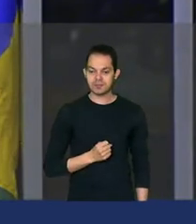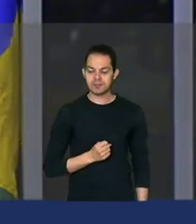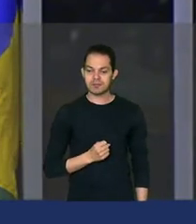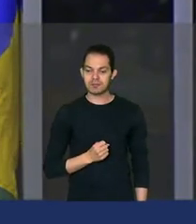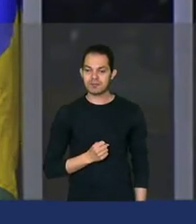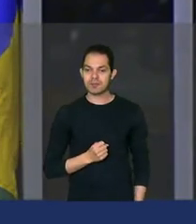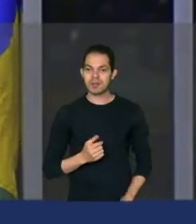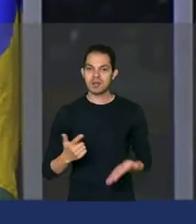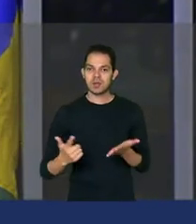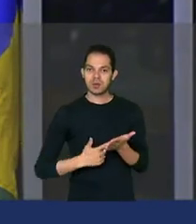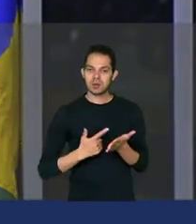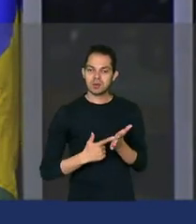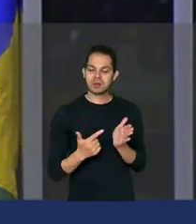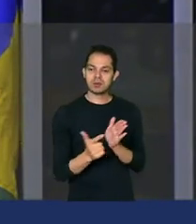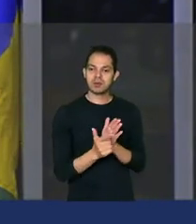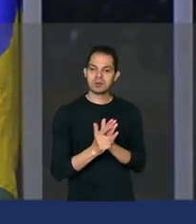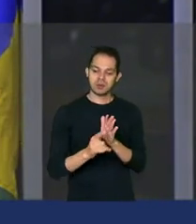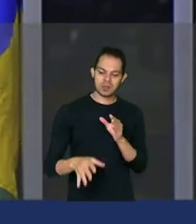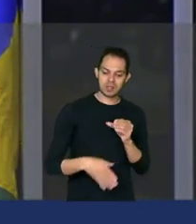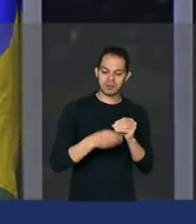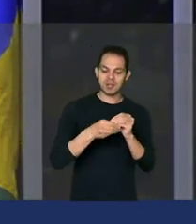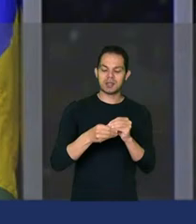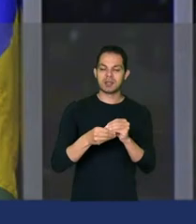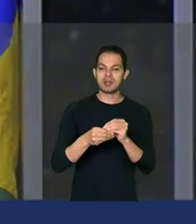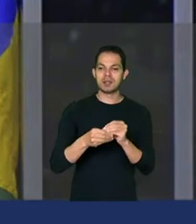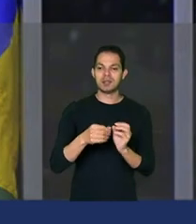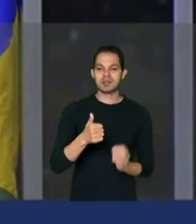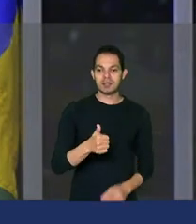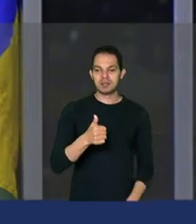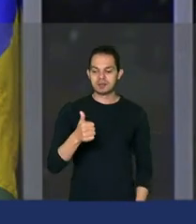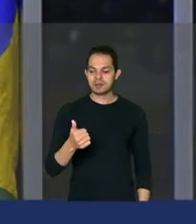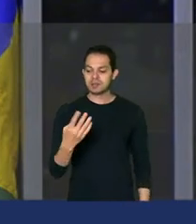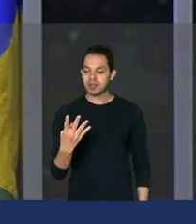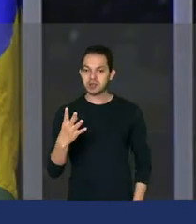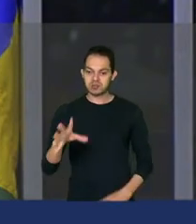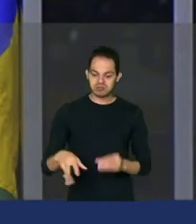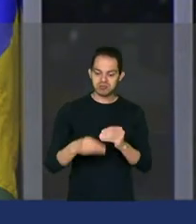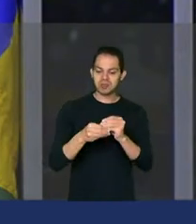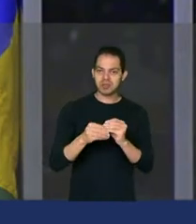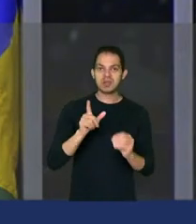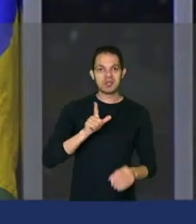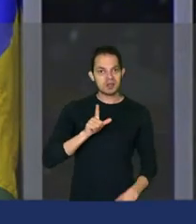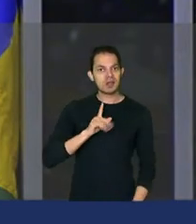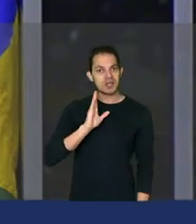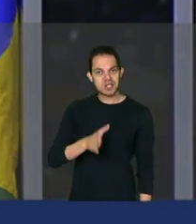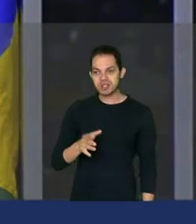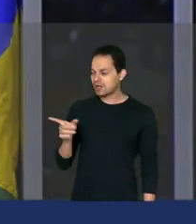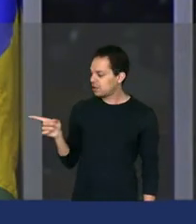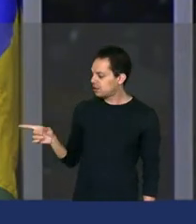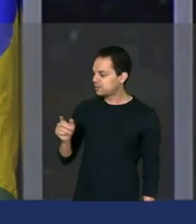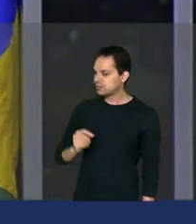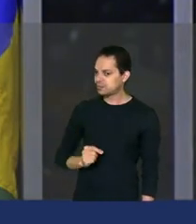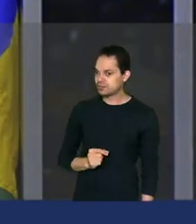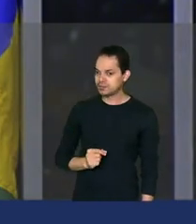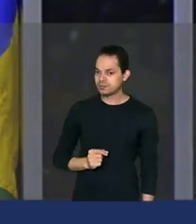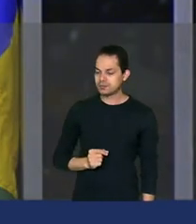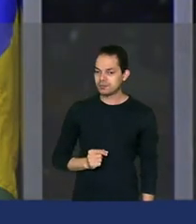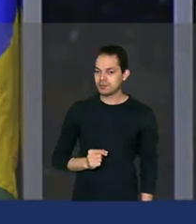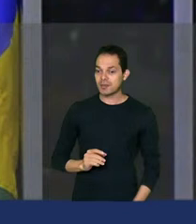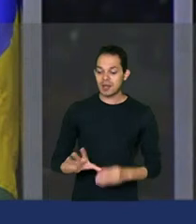FEDERAL QUE TRAZ JÁ NA VERSÃO IMPRESSA A EMENDA CONSTITUCIONAL 114. A EMENDA